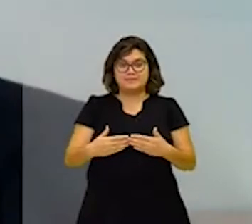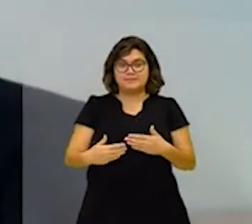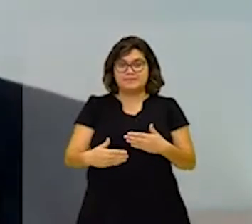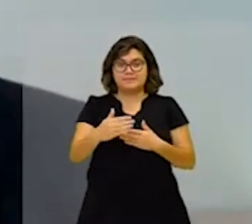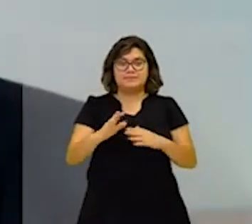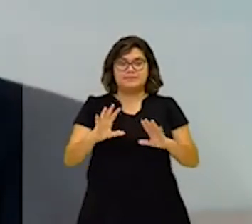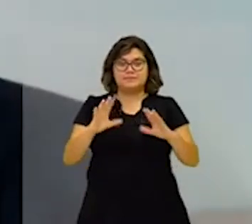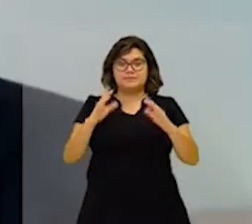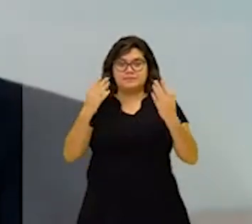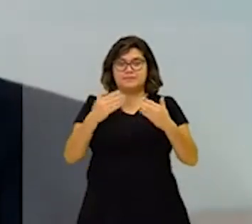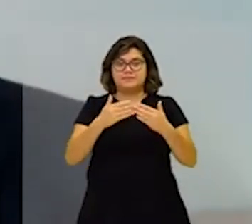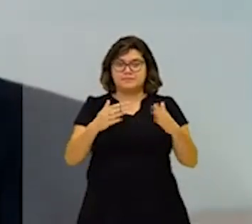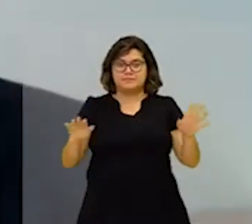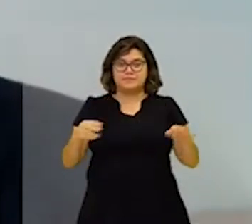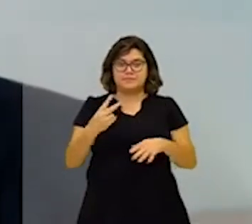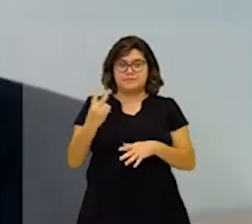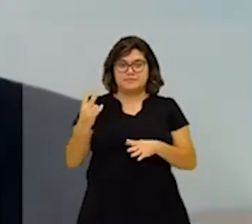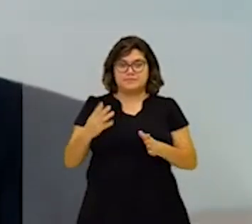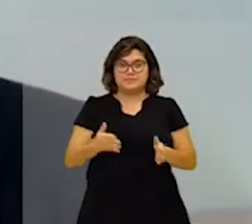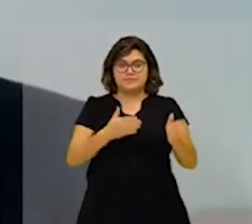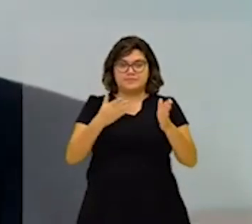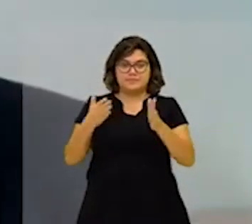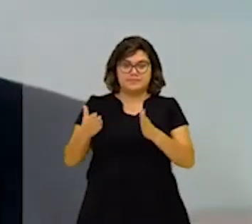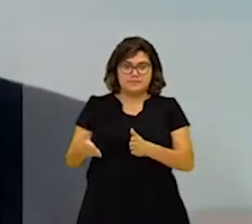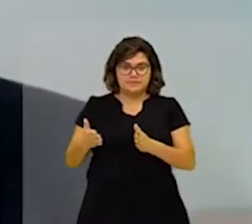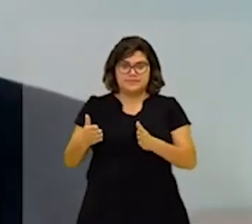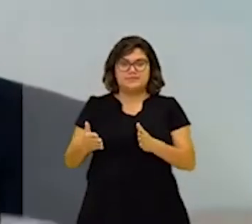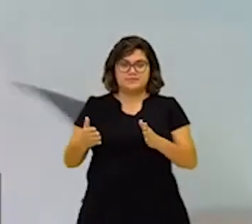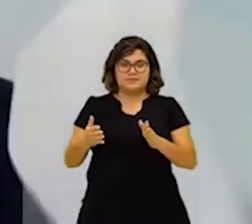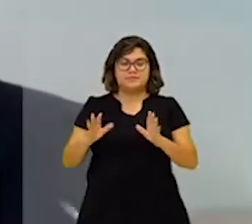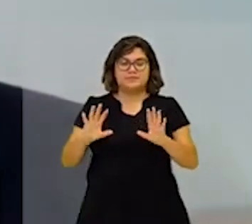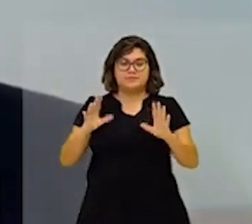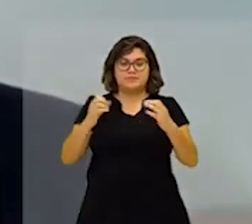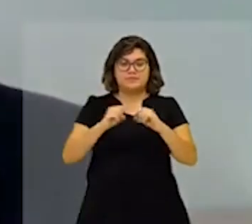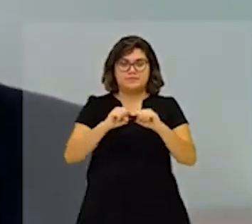abertura da segunda fase da coleção sistematização das normas eleitorais